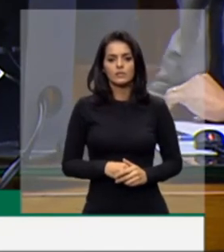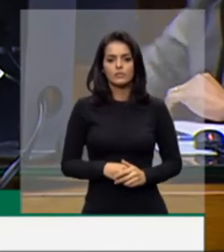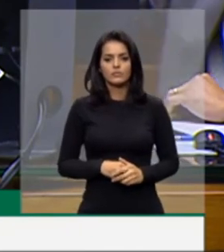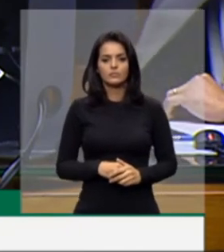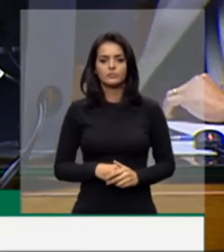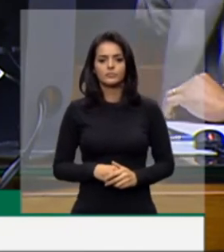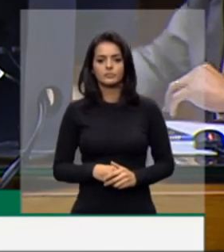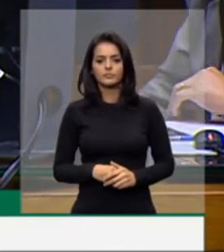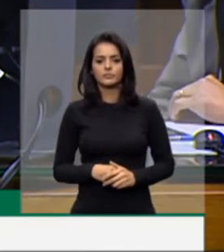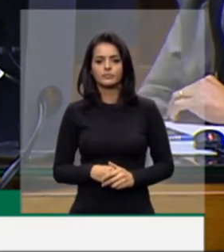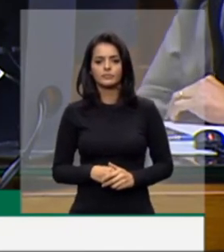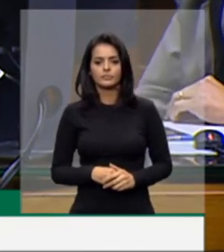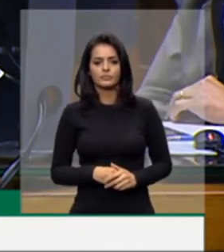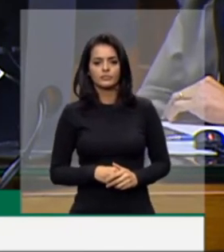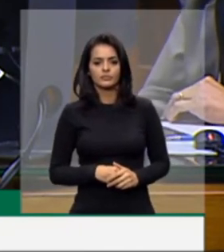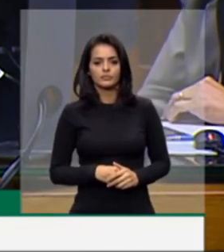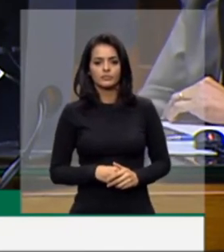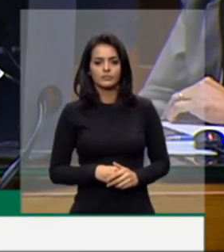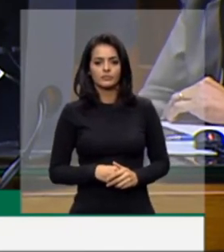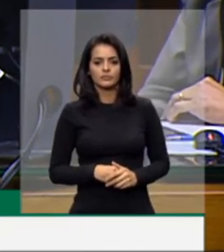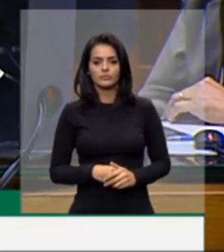ABSOLUTAMENTE INACEITÁVEL. -- [PRESIDENTE]: AGRADEÇO, DEPUTADO, ENCERRADA